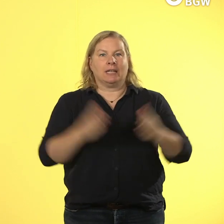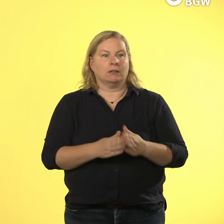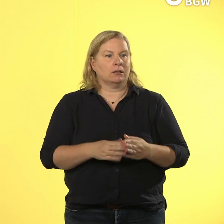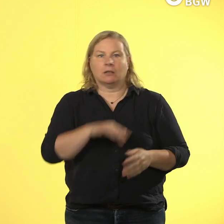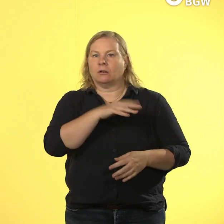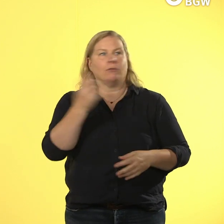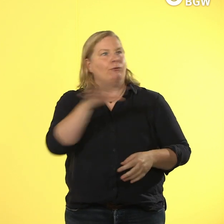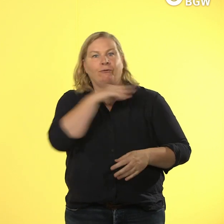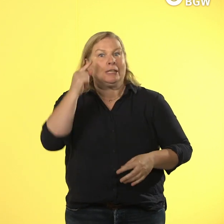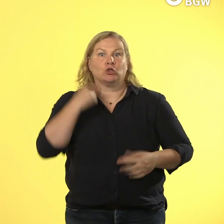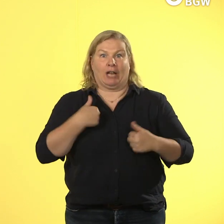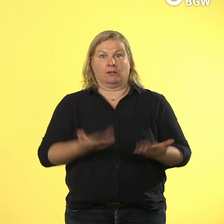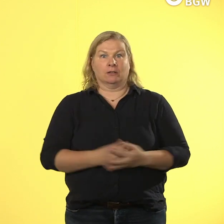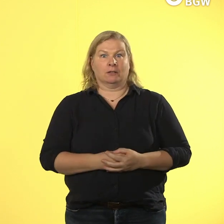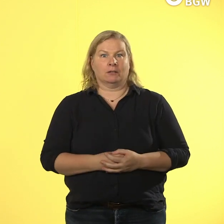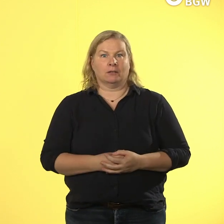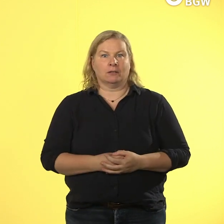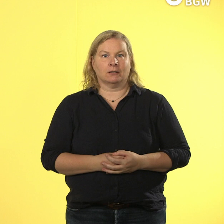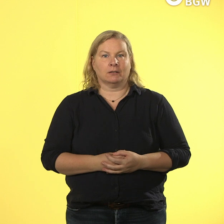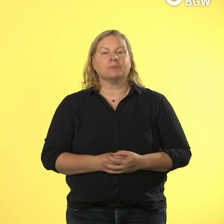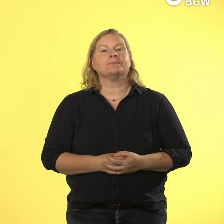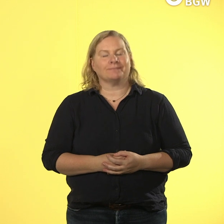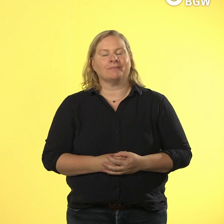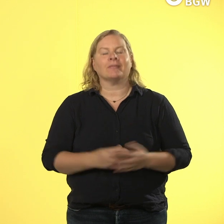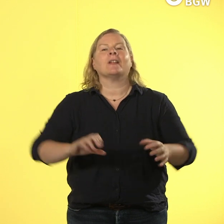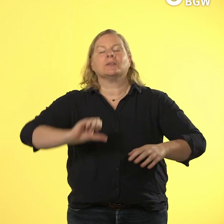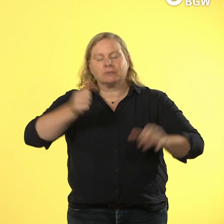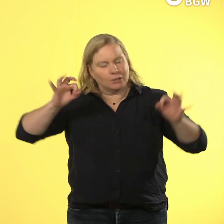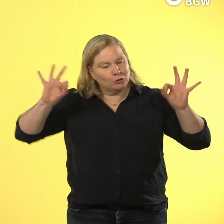Worst-Case-Szenario, es geht noch weiter. Halten Sie es noch aus. Wir gucken uns später an, wie man da rauskommt.